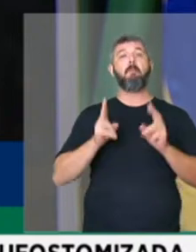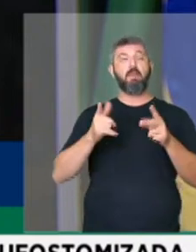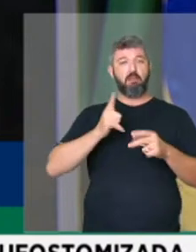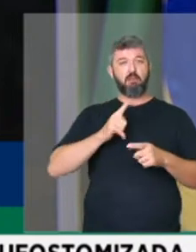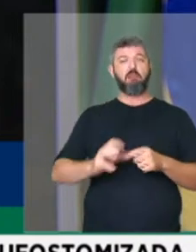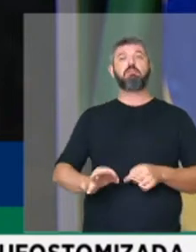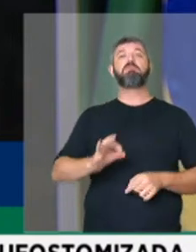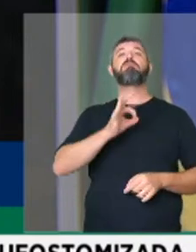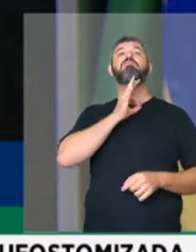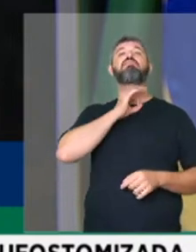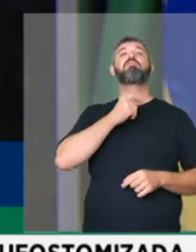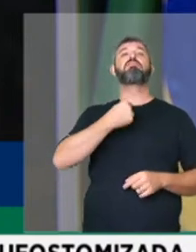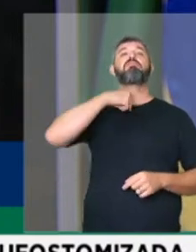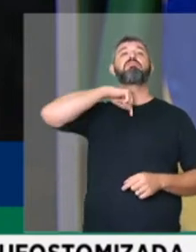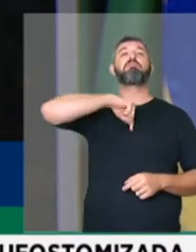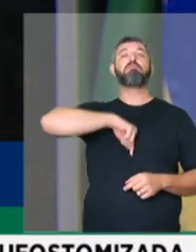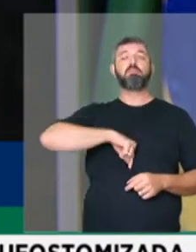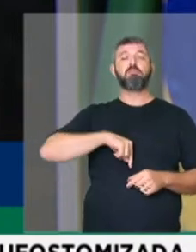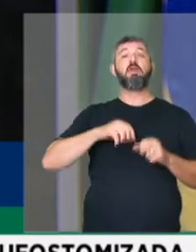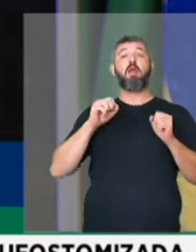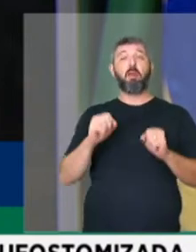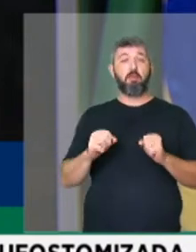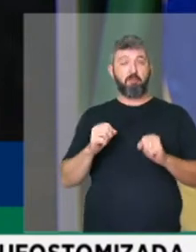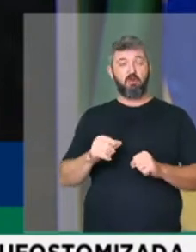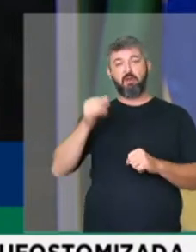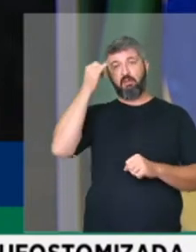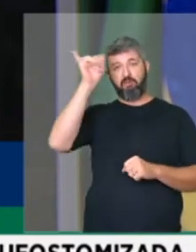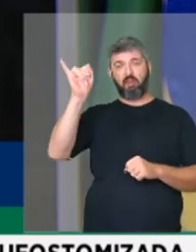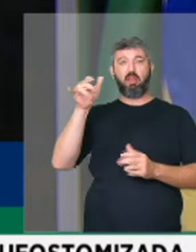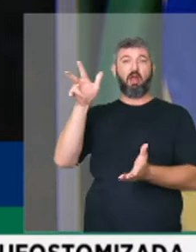DESENVOLVIMENTO E CRESCENDO E SE TRANSFORMANDO. OBJETIVAMENTE SOMENTE COM CUIDADOS ADEQUADOS É QUE